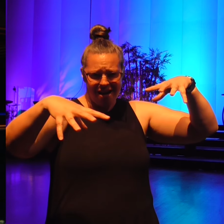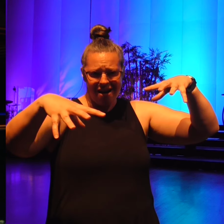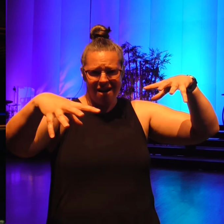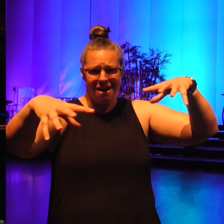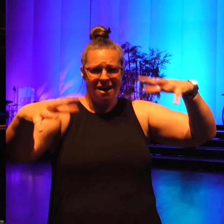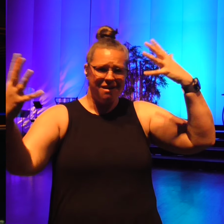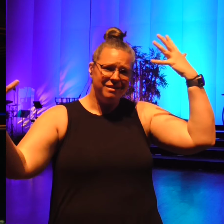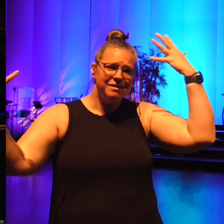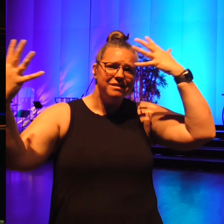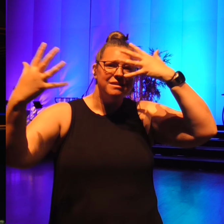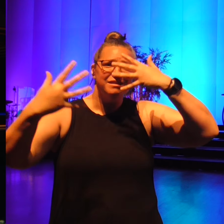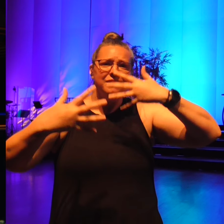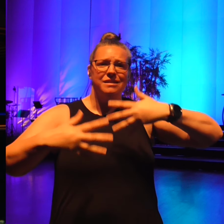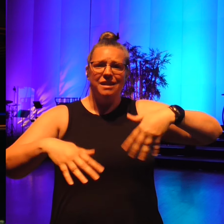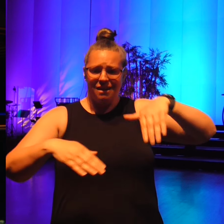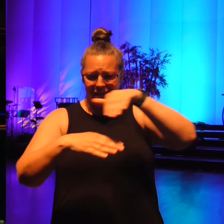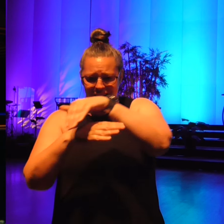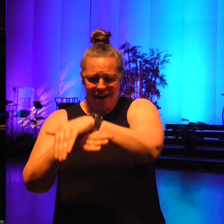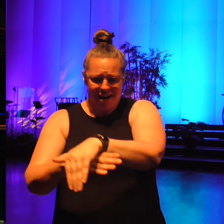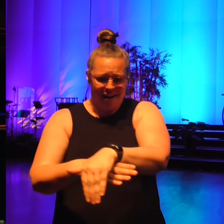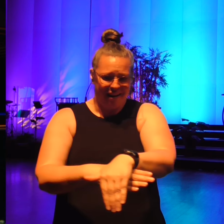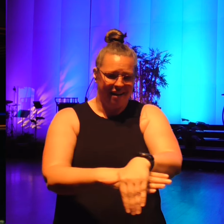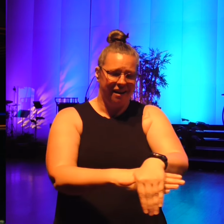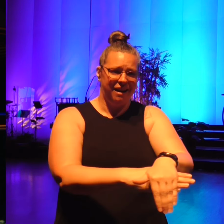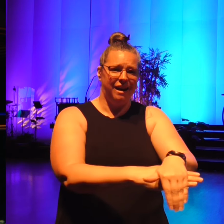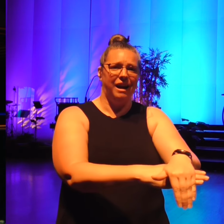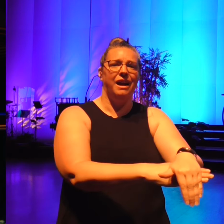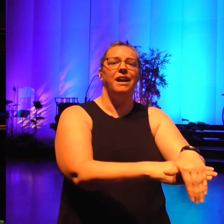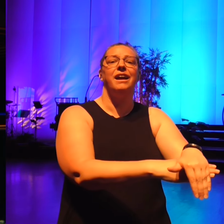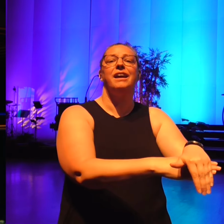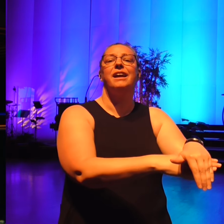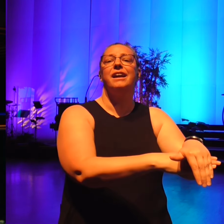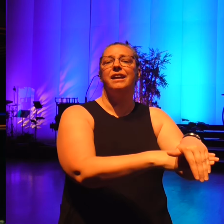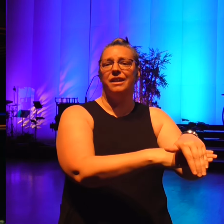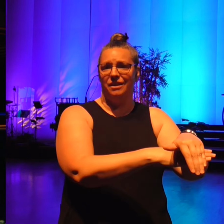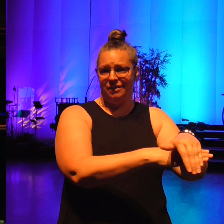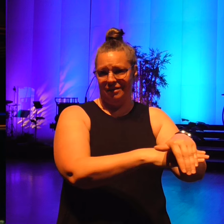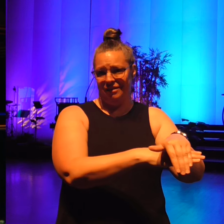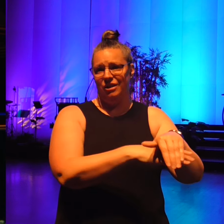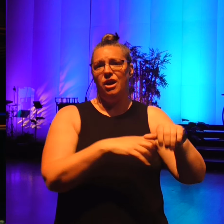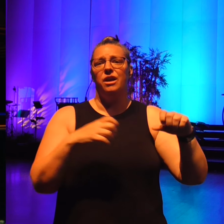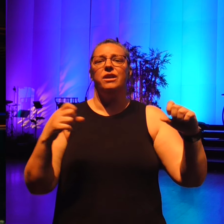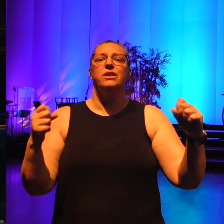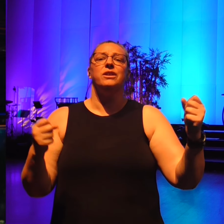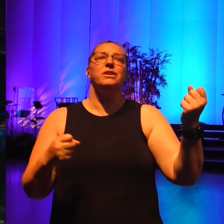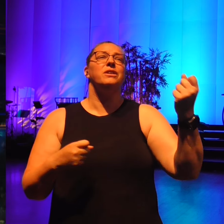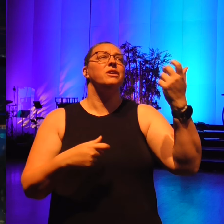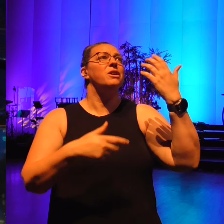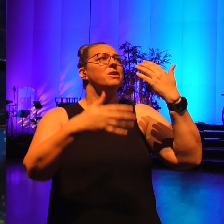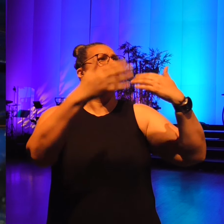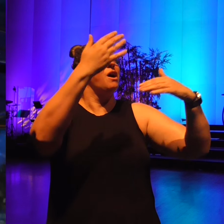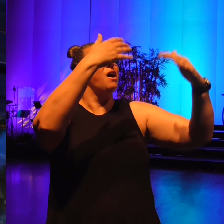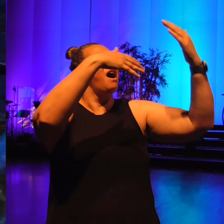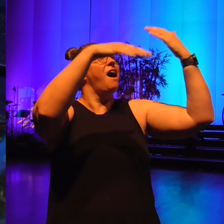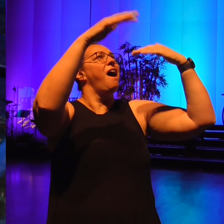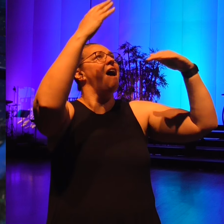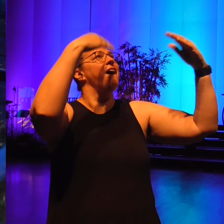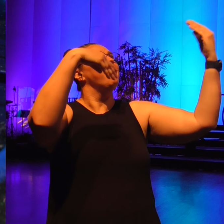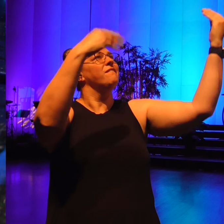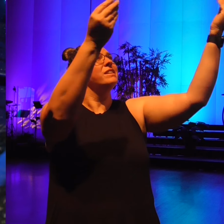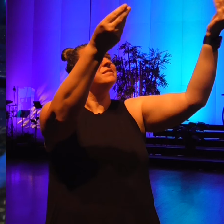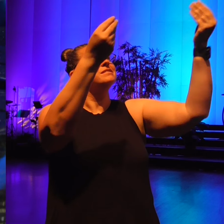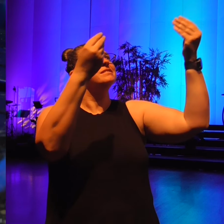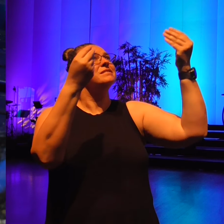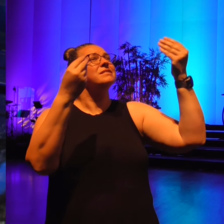noche Y eres un regalo del cielo para mí